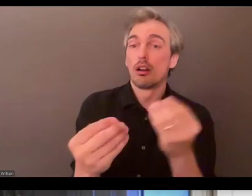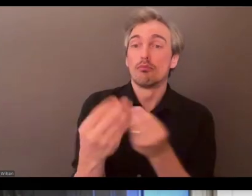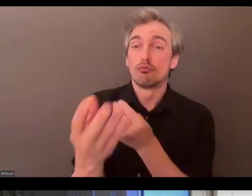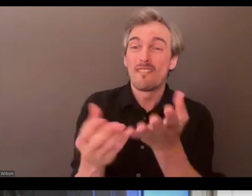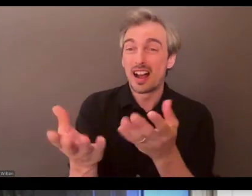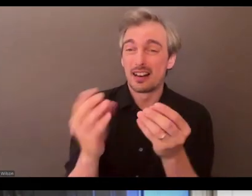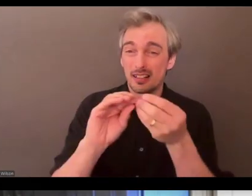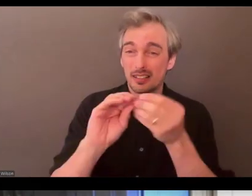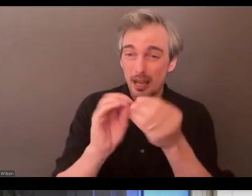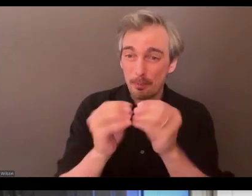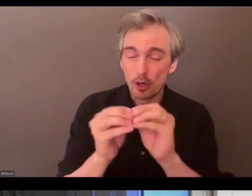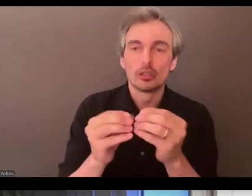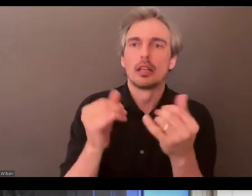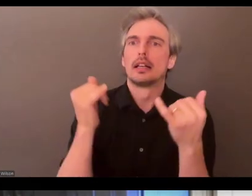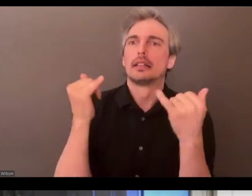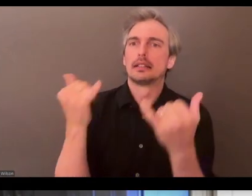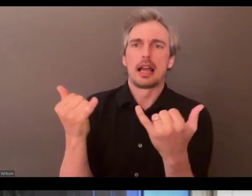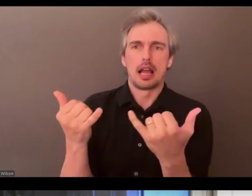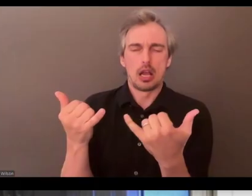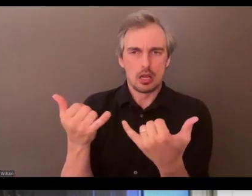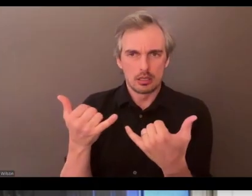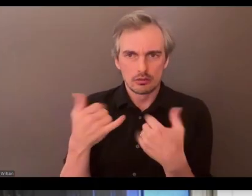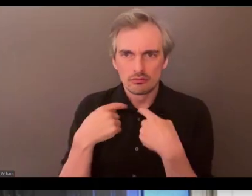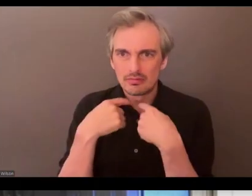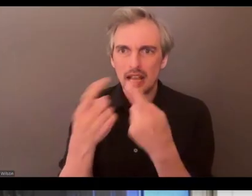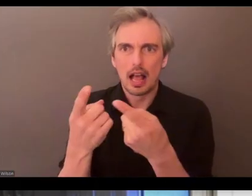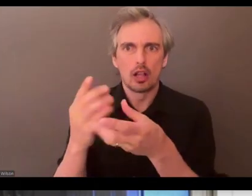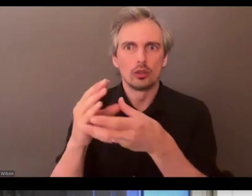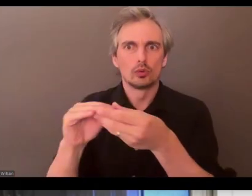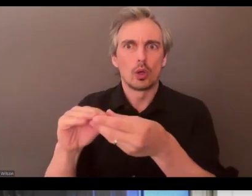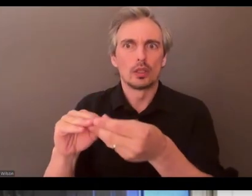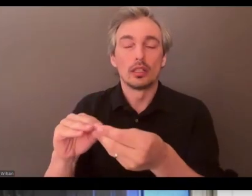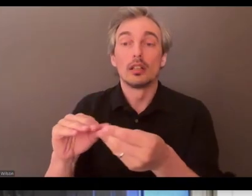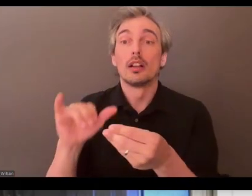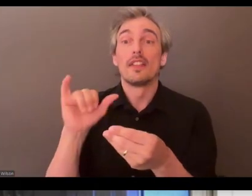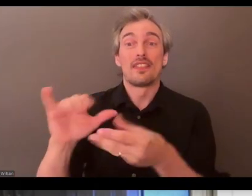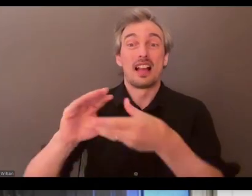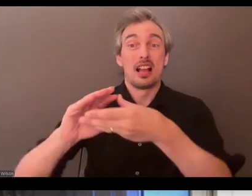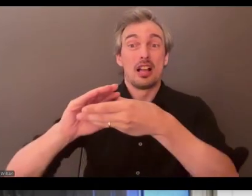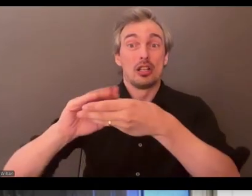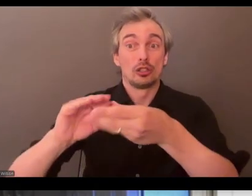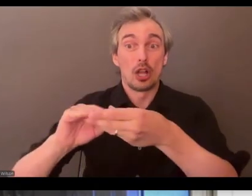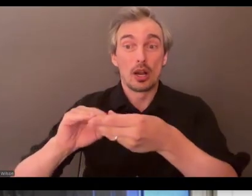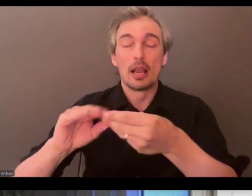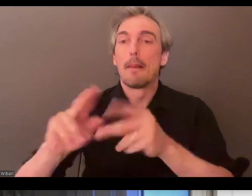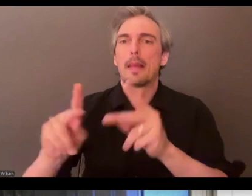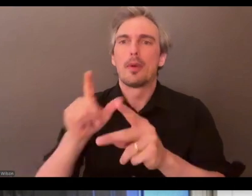物語を重視し、その方法で学ぶことを好む人々にとって、それは非常に役立ちます。